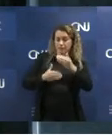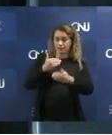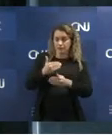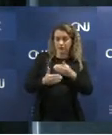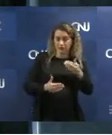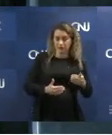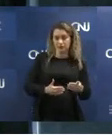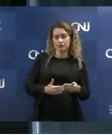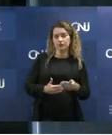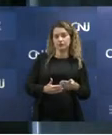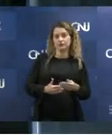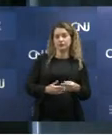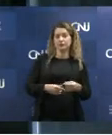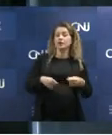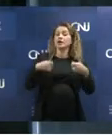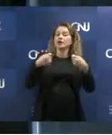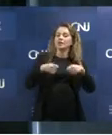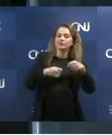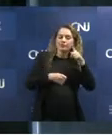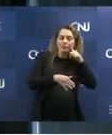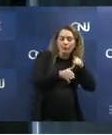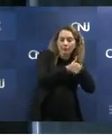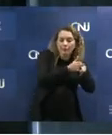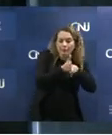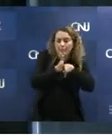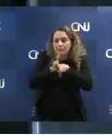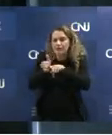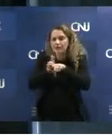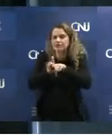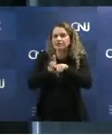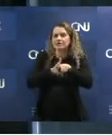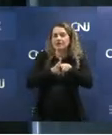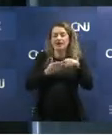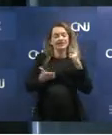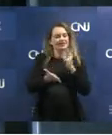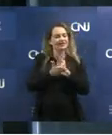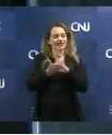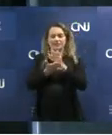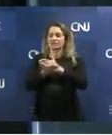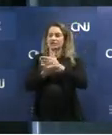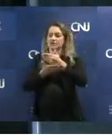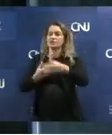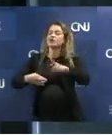investigar as razões que nem sempre são levadas. A responsabilidade do magistrado.